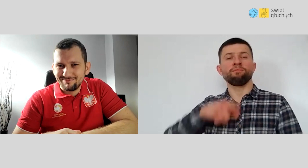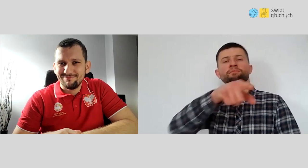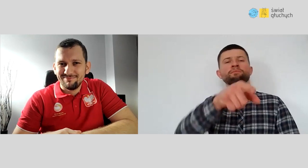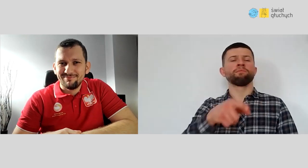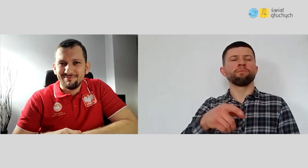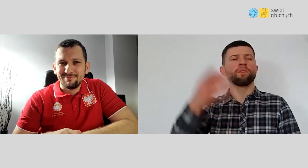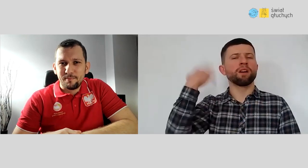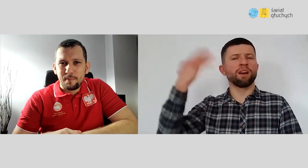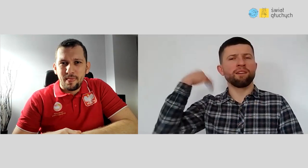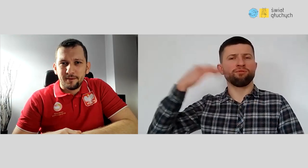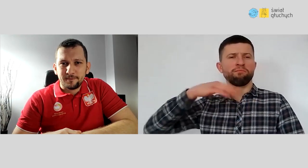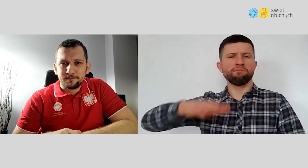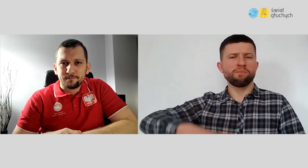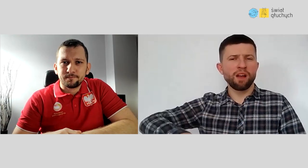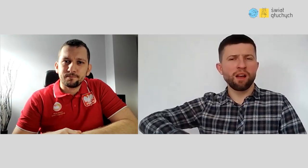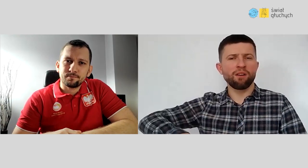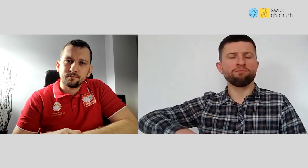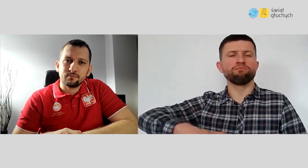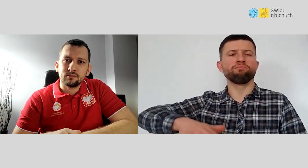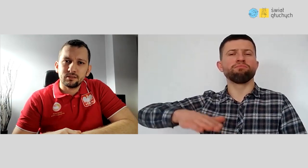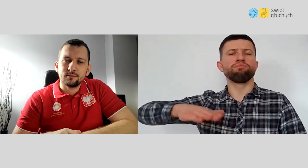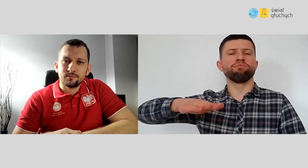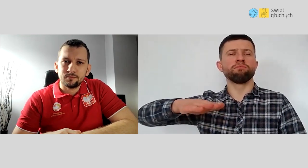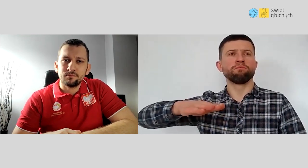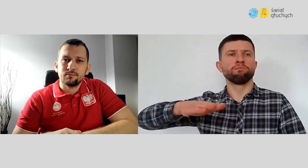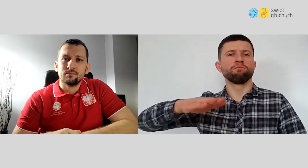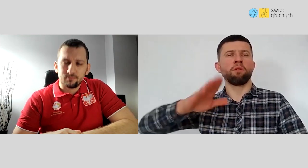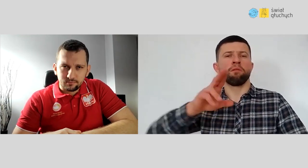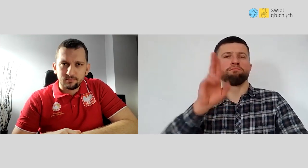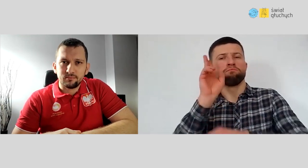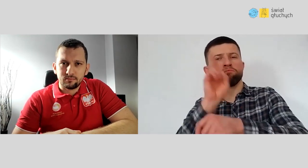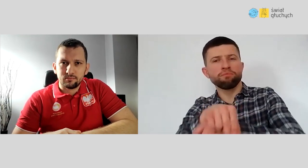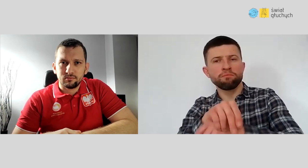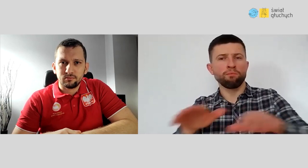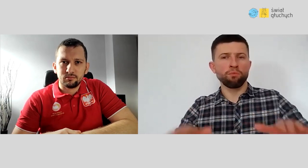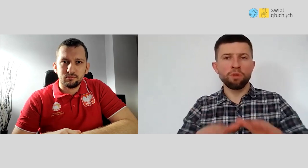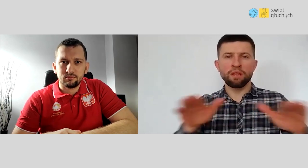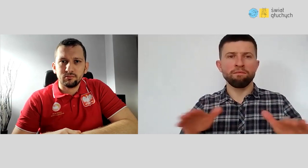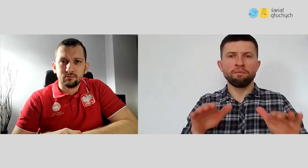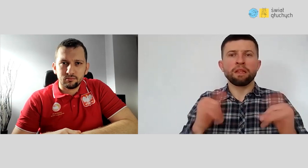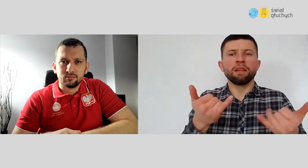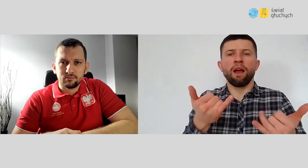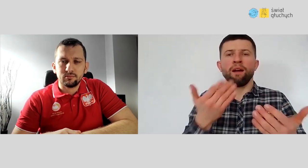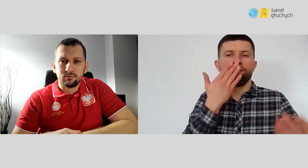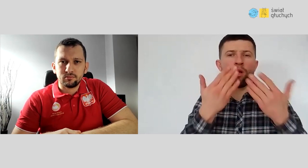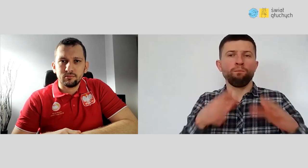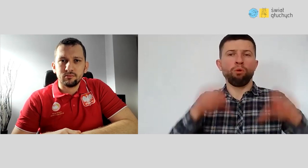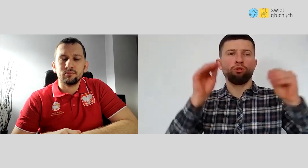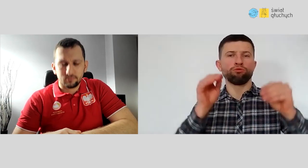Jak wyglądał twój początek z pływaniem, gdy byłeś mały?